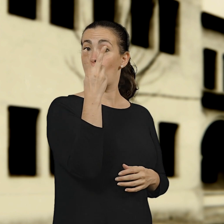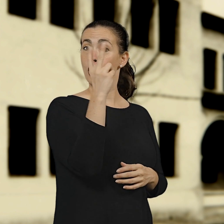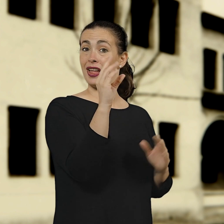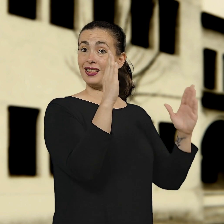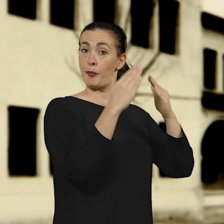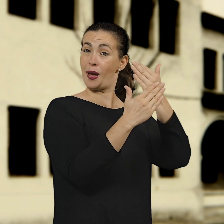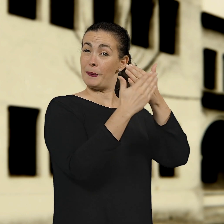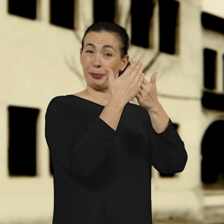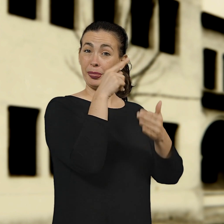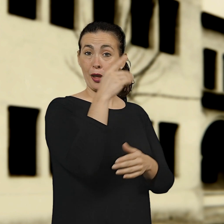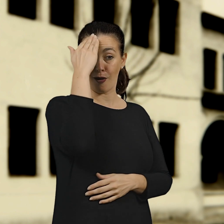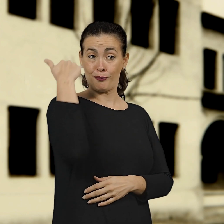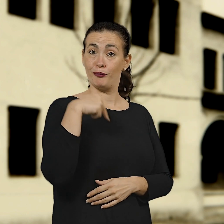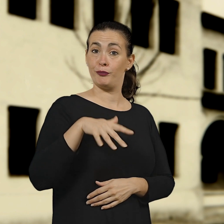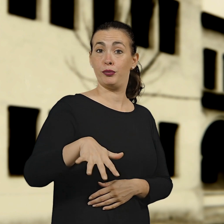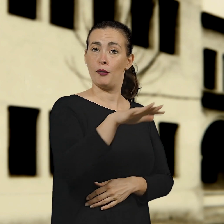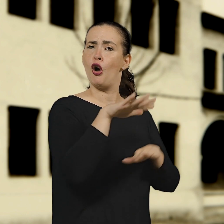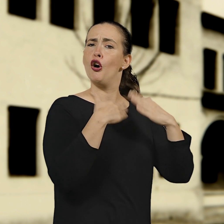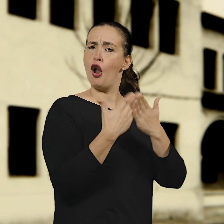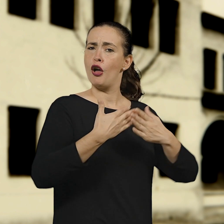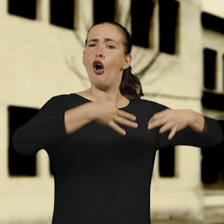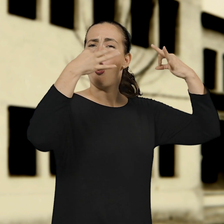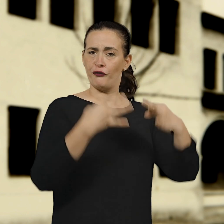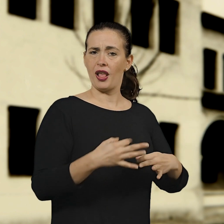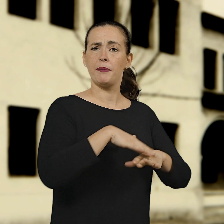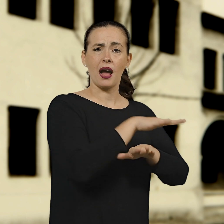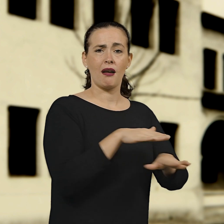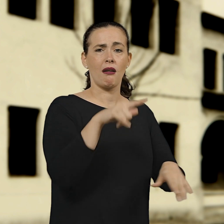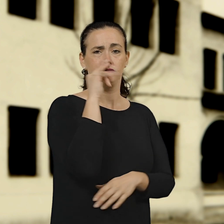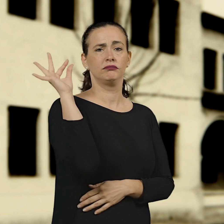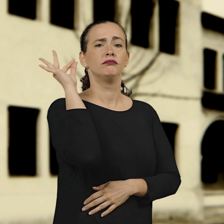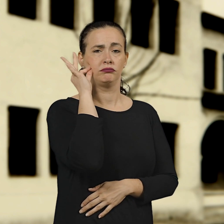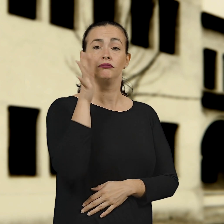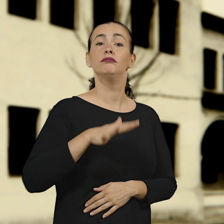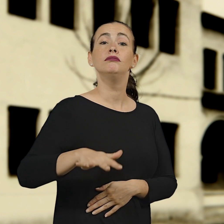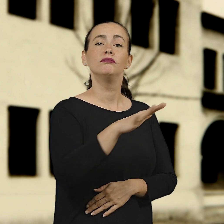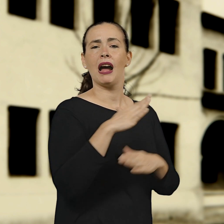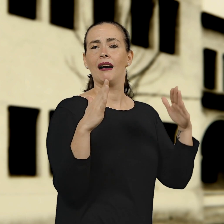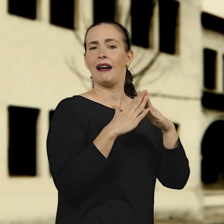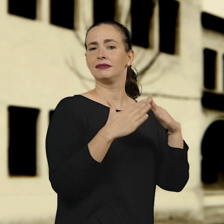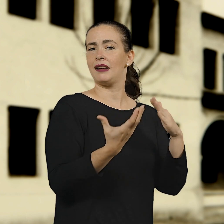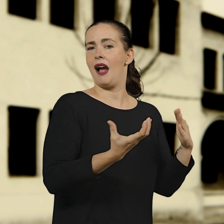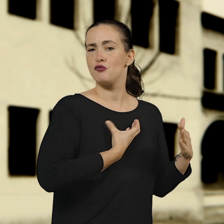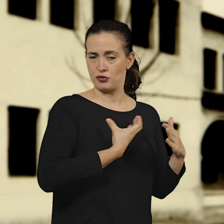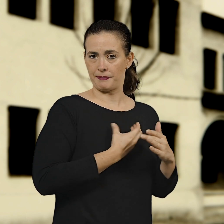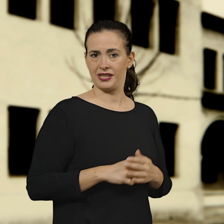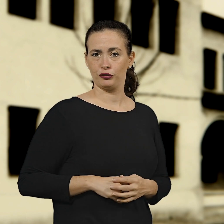A començament del segle XX, el poble comptava amb escola oficial per a nens i per a nenes situada a la Casa Consistorial.